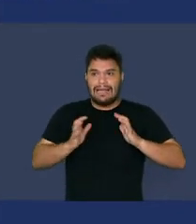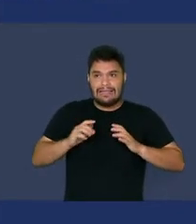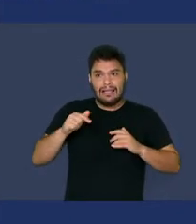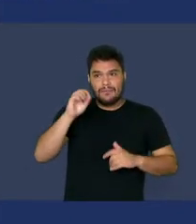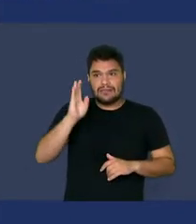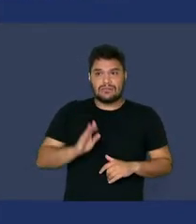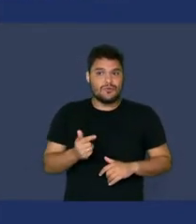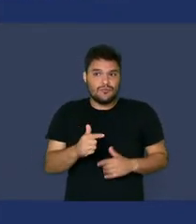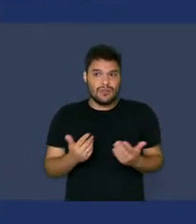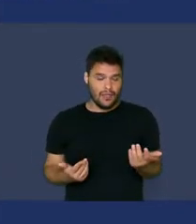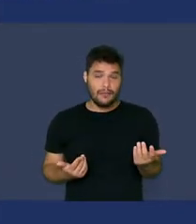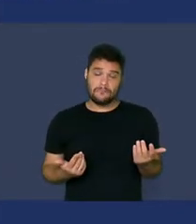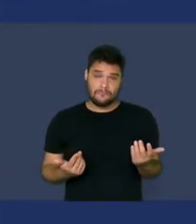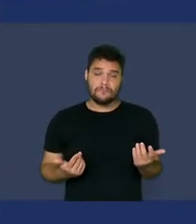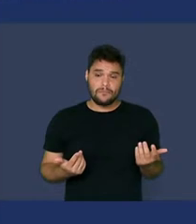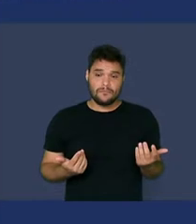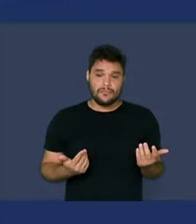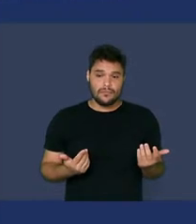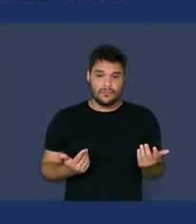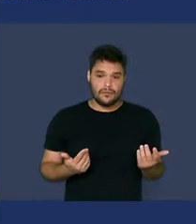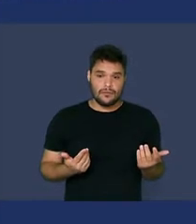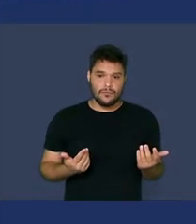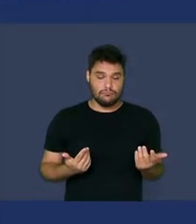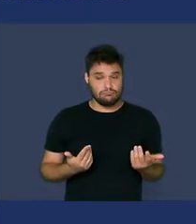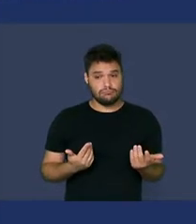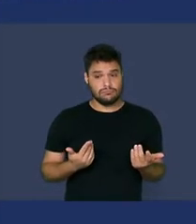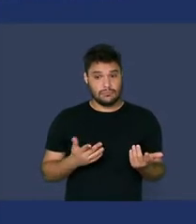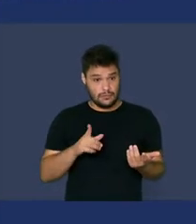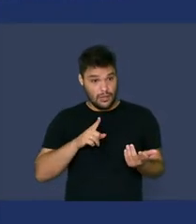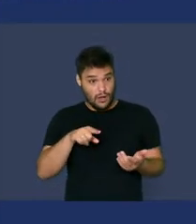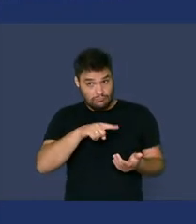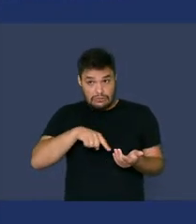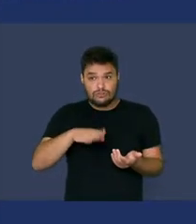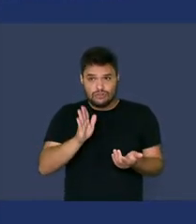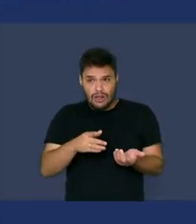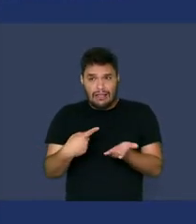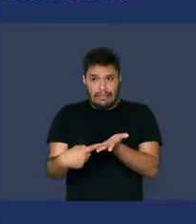INICIAL ELA É MUITO RESTRITA RESTRITA, HÁ POUCOS FORNECEDORES... PARA INCLUSIVE